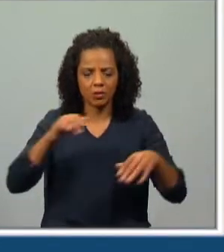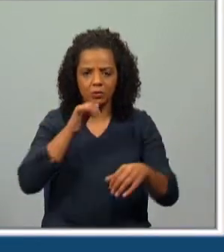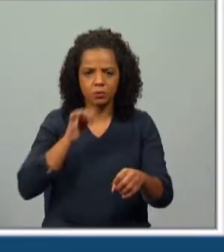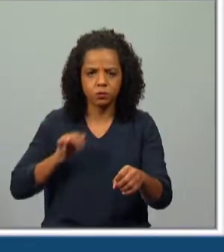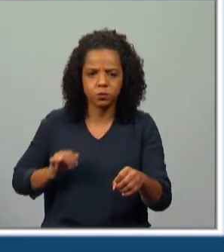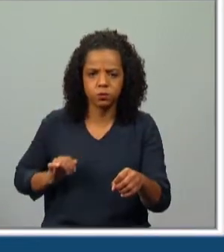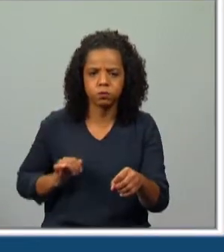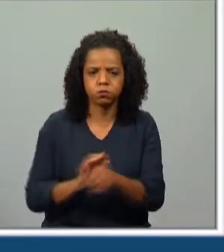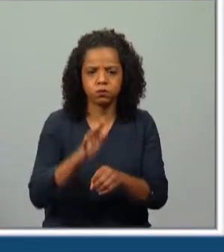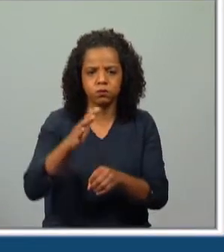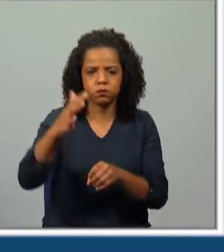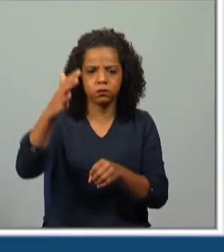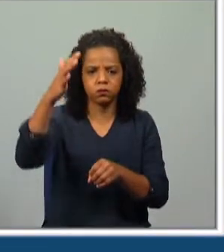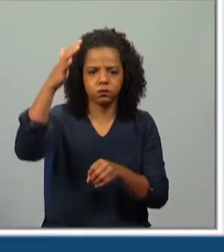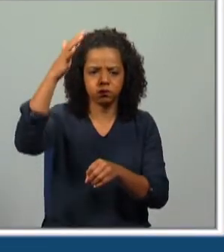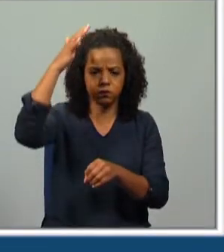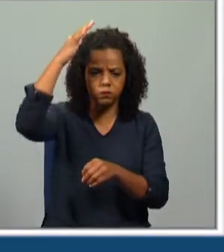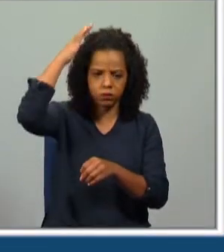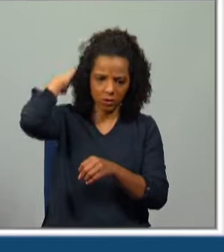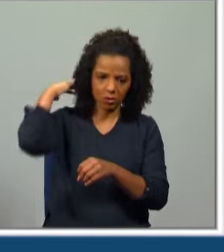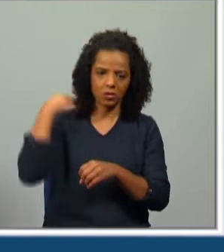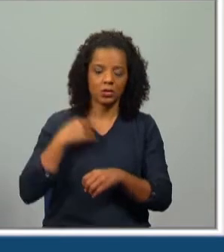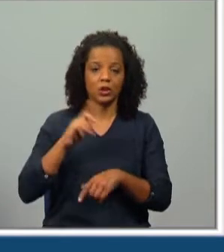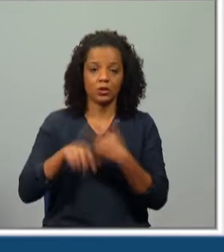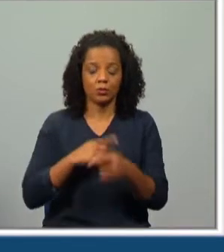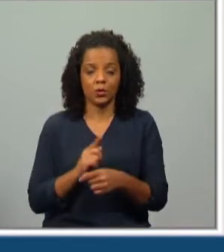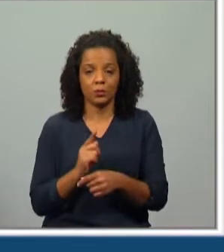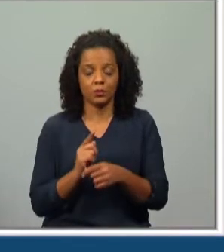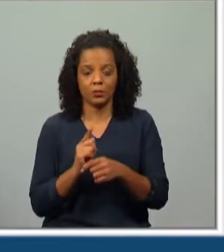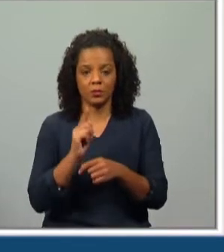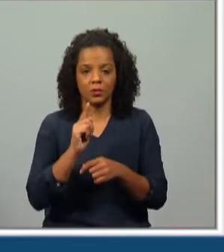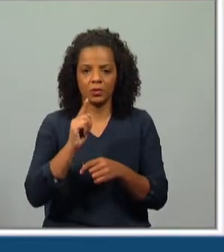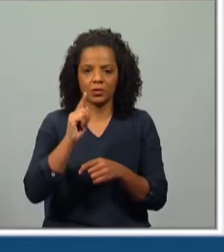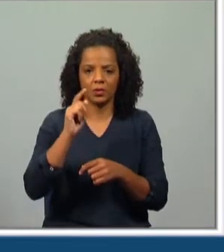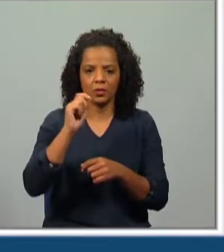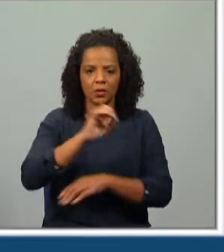e cobriu a inteiramente quando veio alto de cima a luz do dia havia desaparecido 並在它升到高處時完全覆蓋它日光從上面消失了